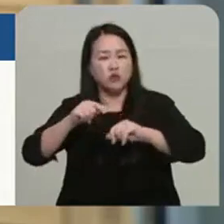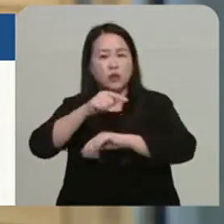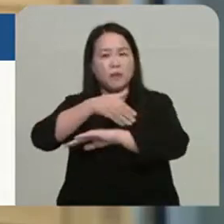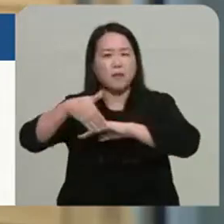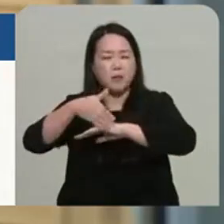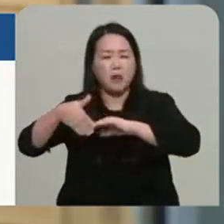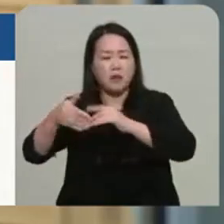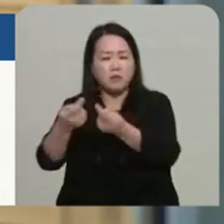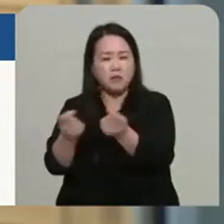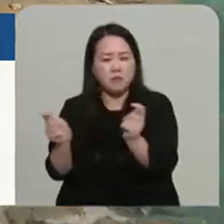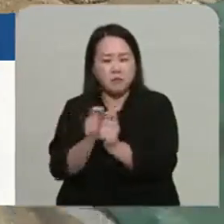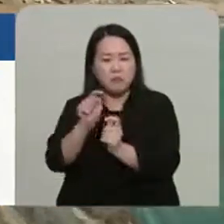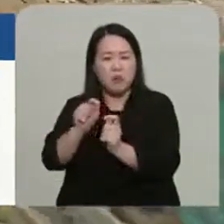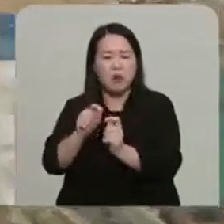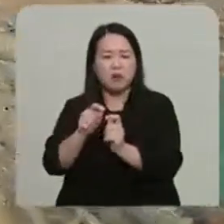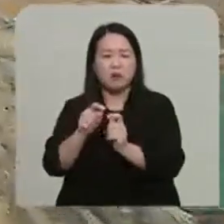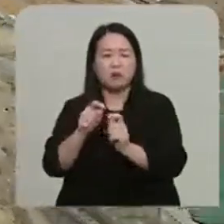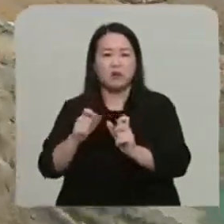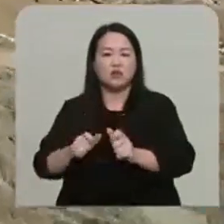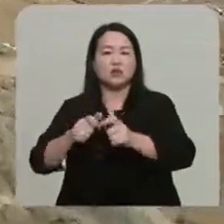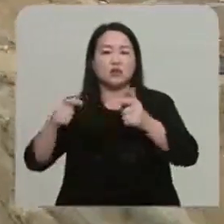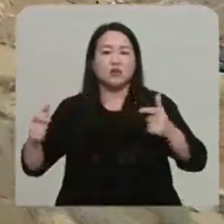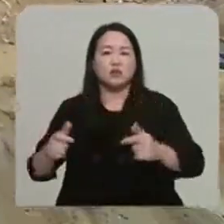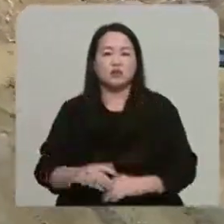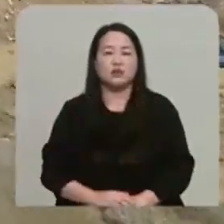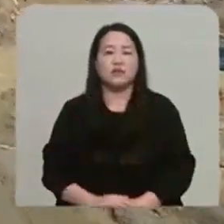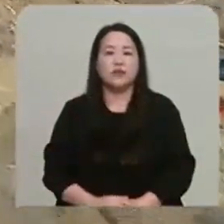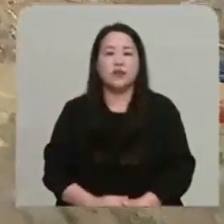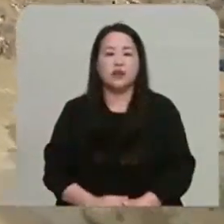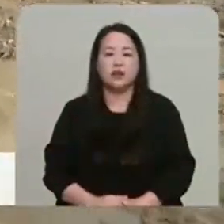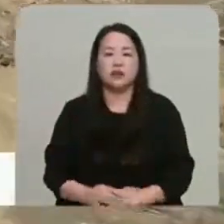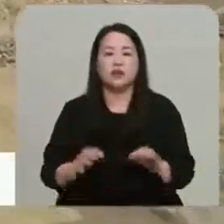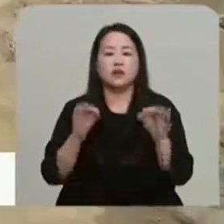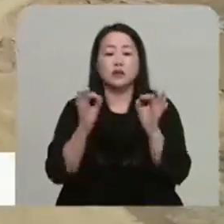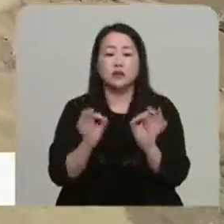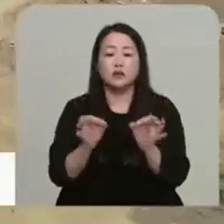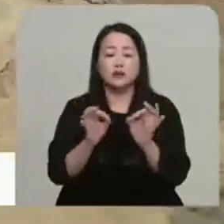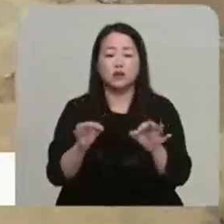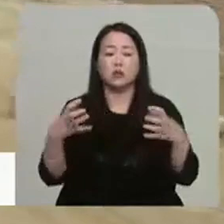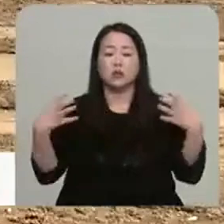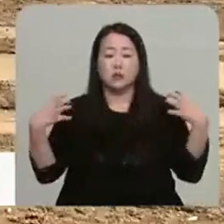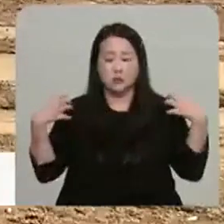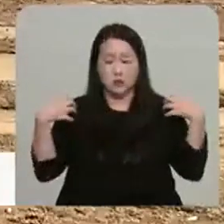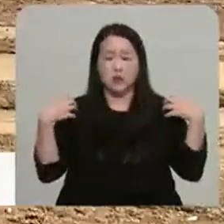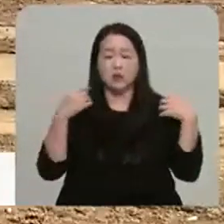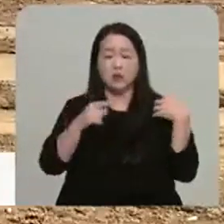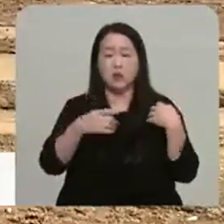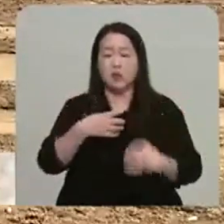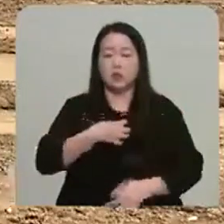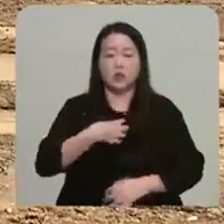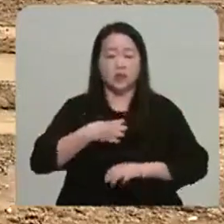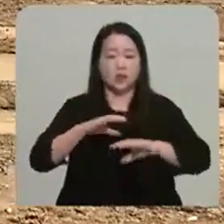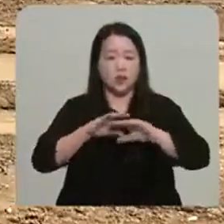다른 금융당국이 부동산 프로젝트 파이낸싱 위기 해소를 위한 조치를 취하고